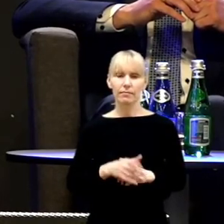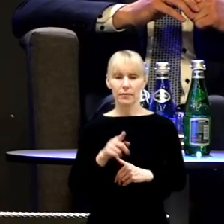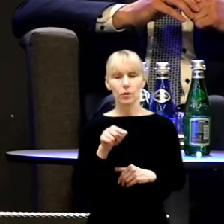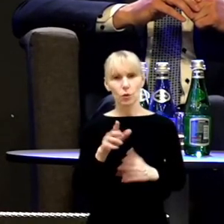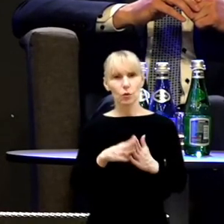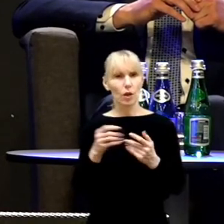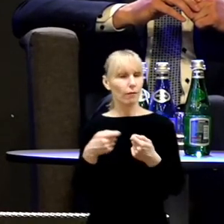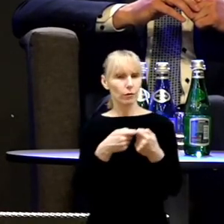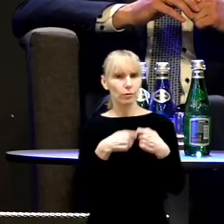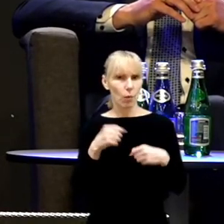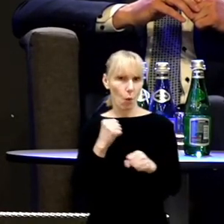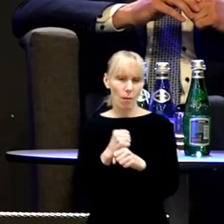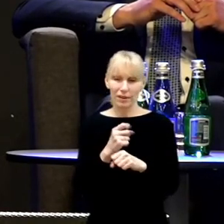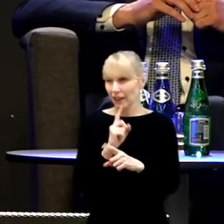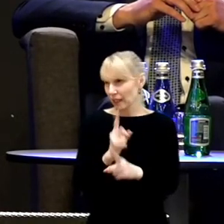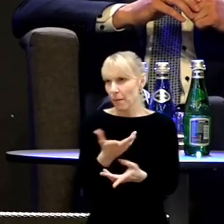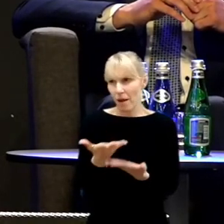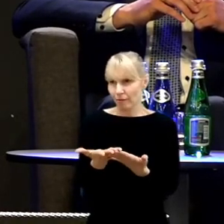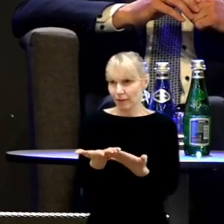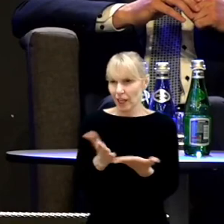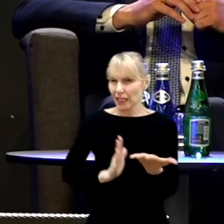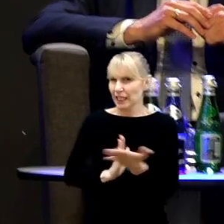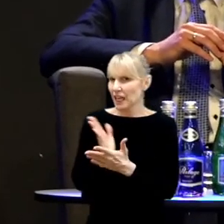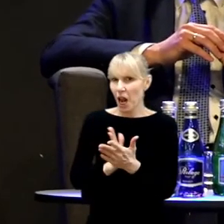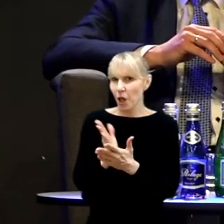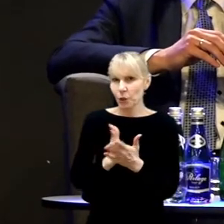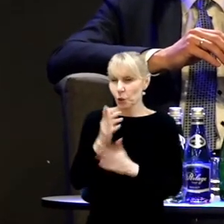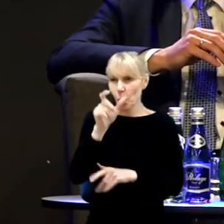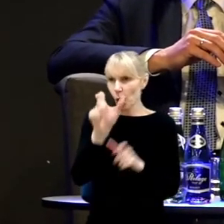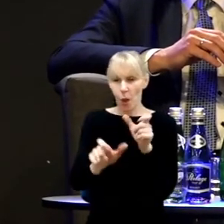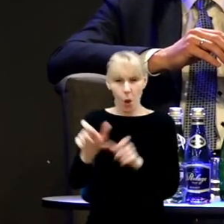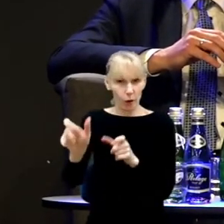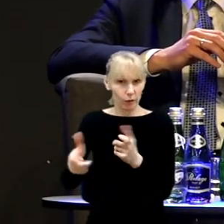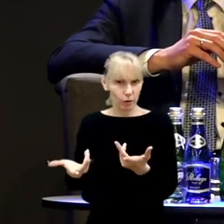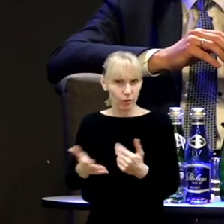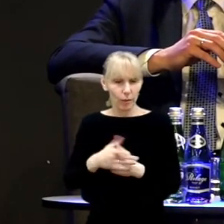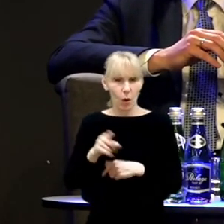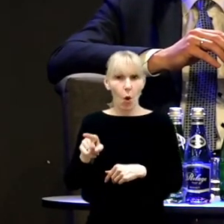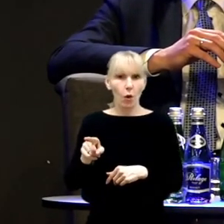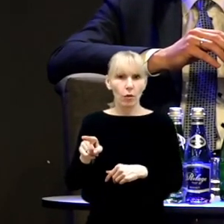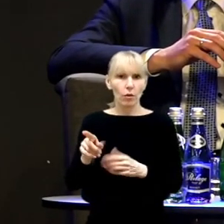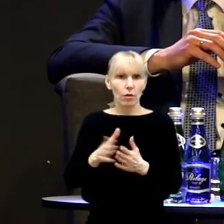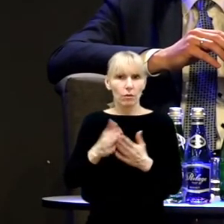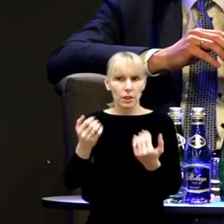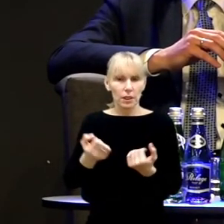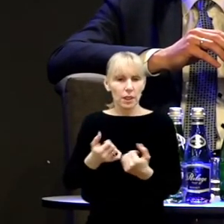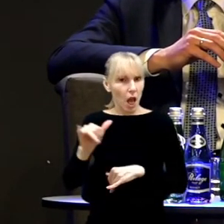To jest taka moja najprostsza odpowiedź. Zależy właśnie od włodarzy, od tego, w jaki sposób chcą realizować swoja politykę.